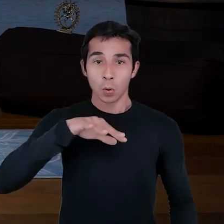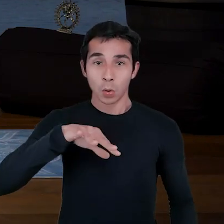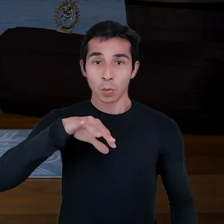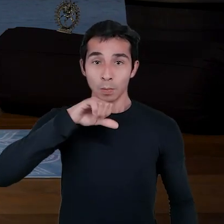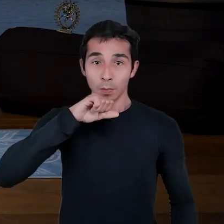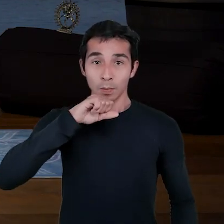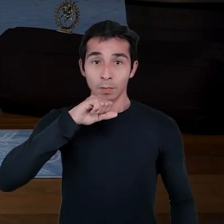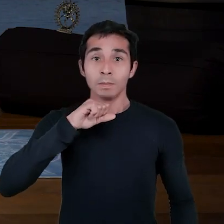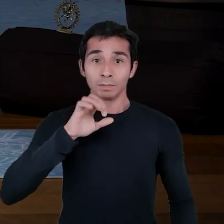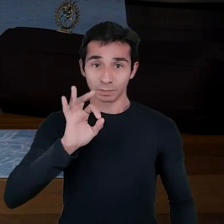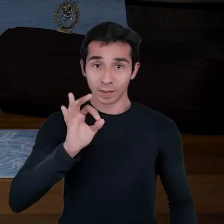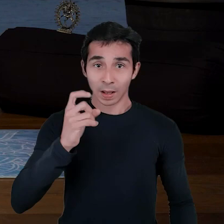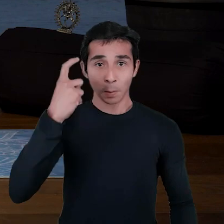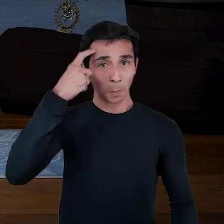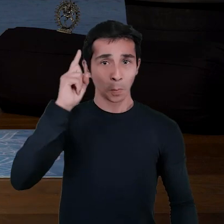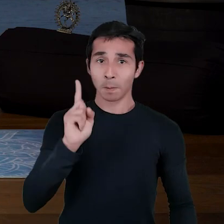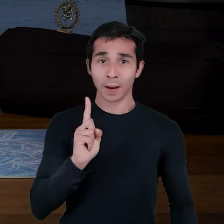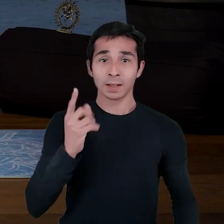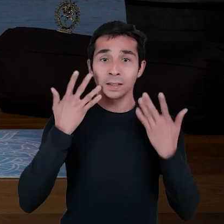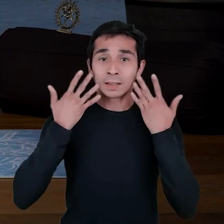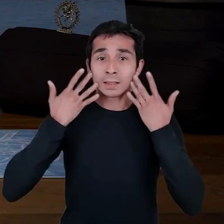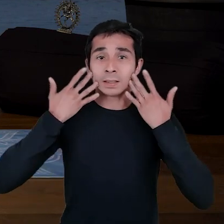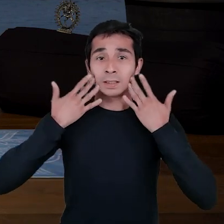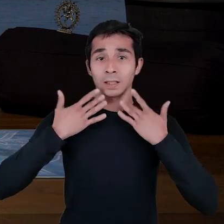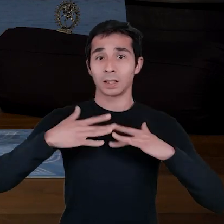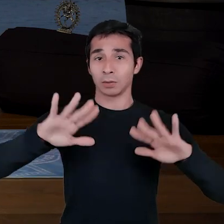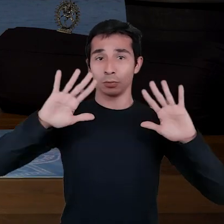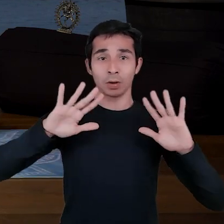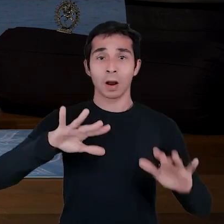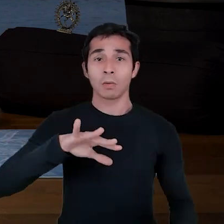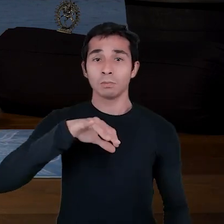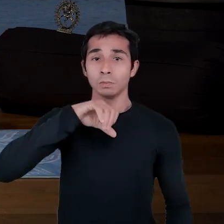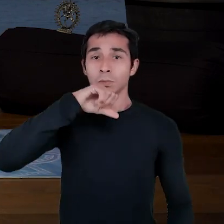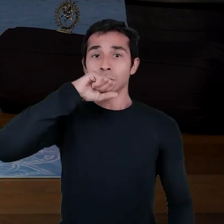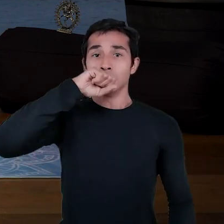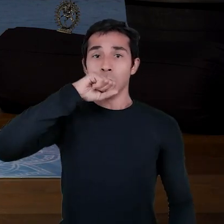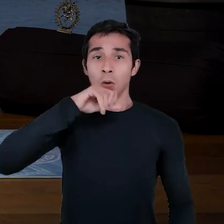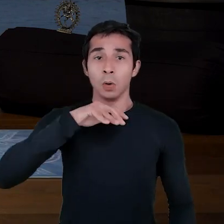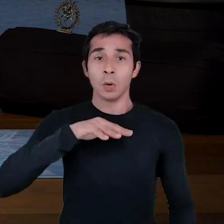Você está respirando. Você está respirando de forma inconsciente.